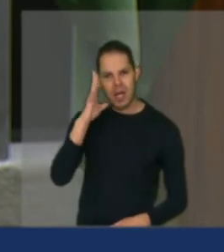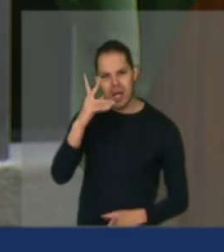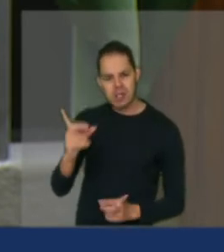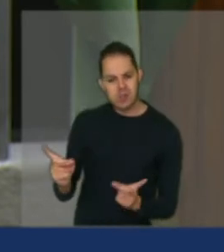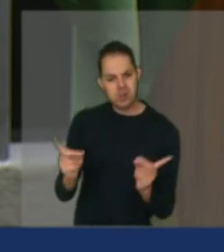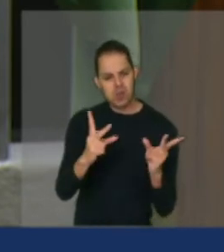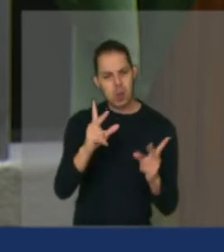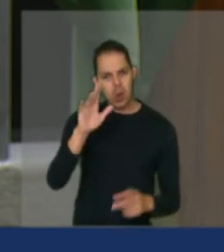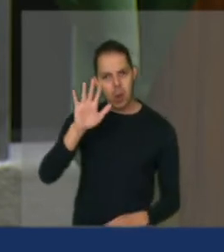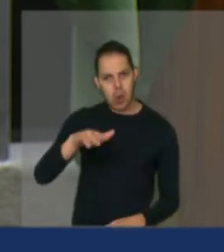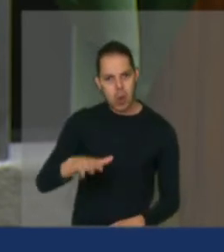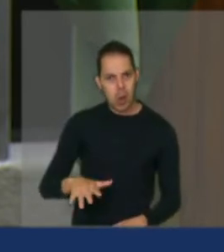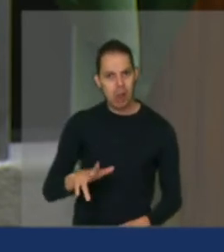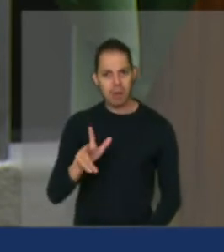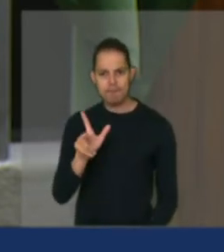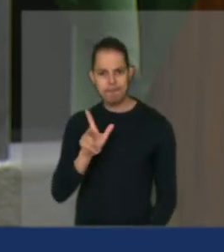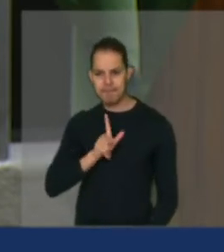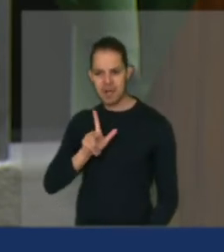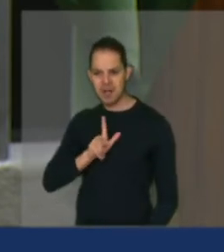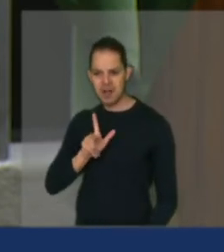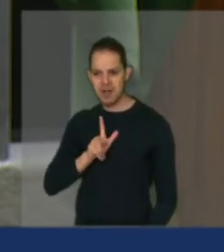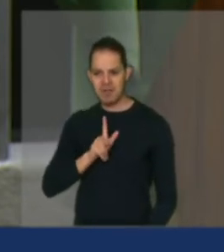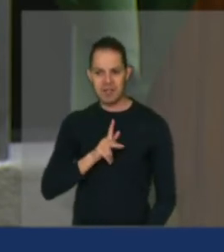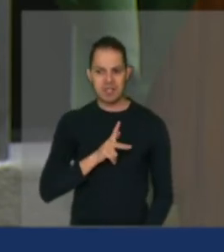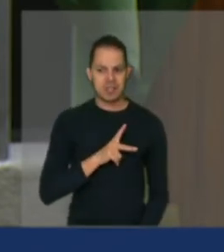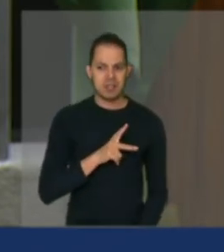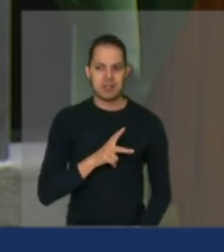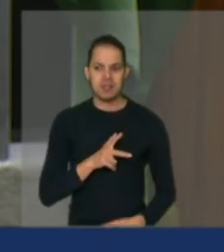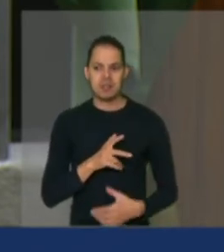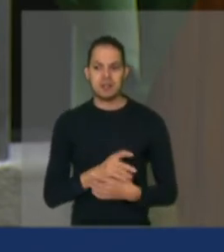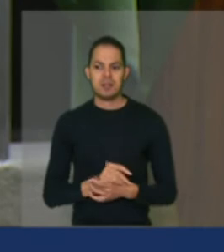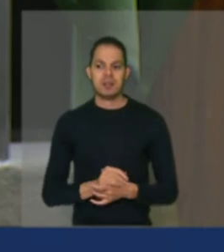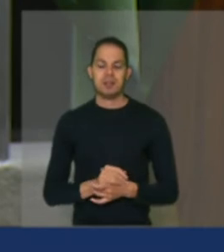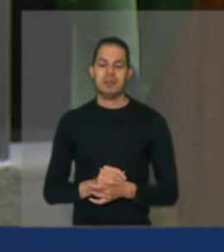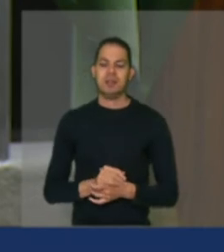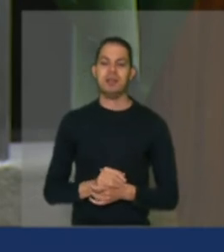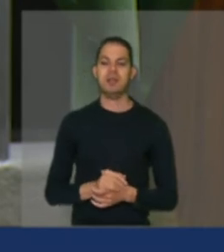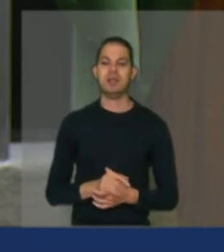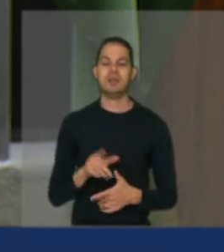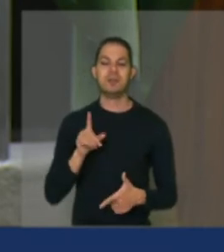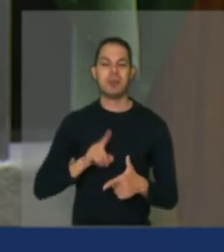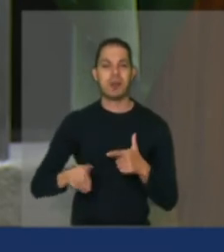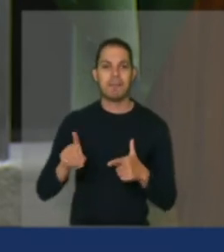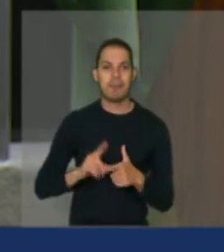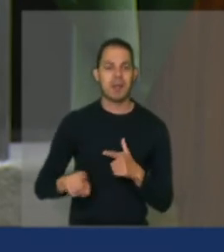A PRIVATIZAÇÃO PURA E SIMPLES, NÓS TEMOS N QUESTÕES QUE PRECISAM ESTAR CLARAS E PRECISAM ESTAR